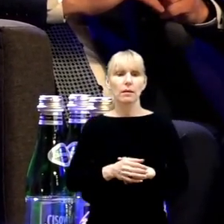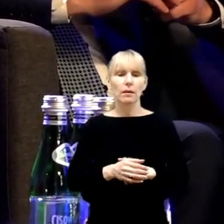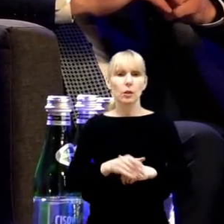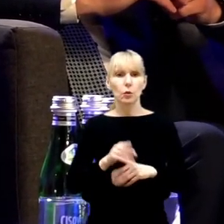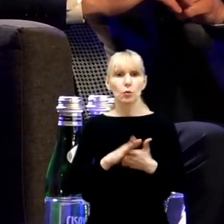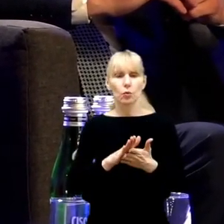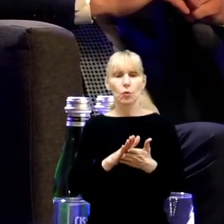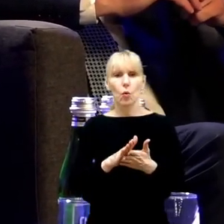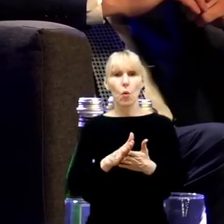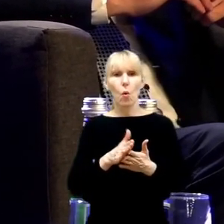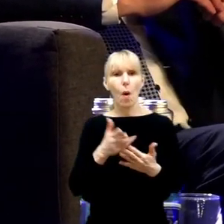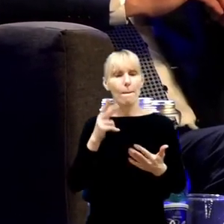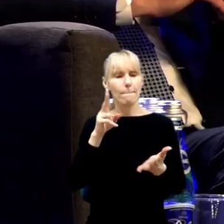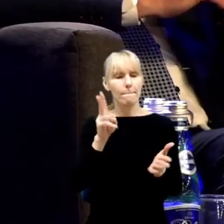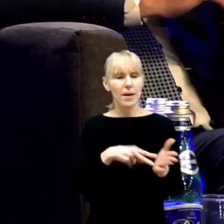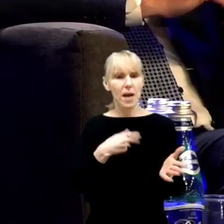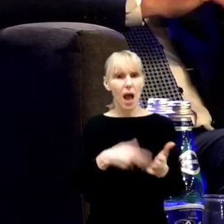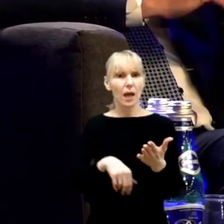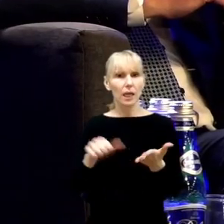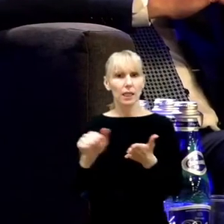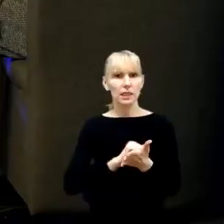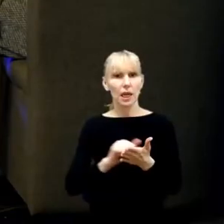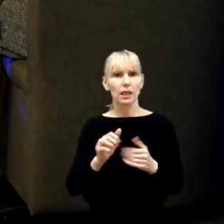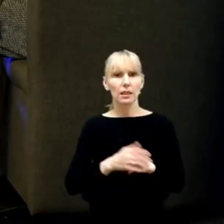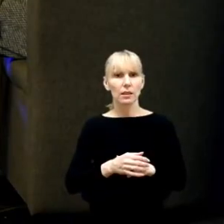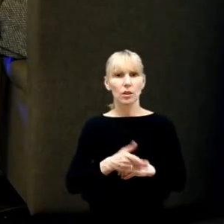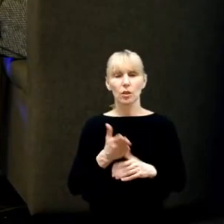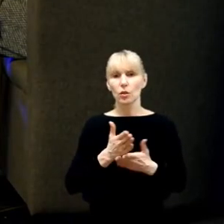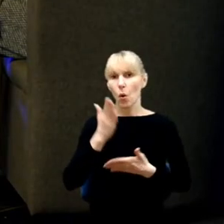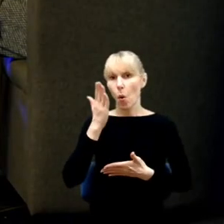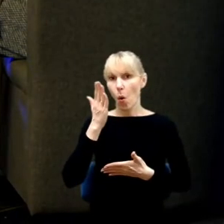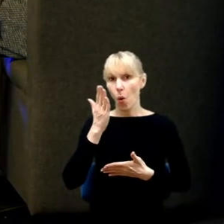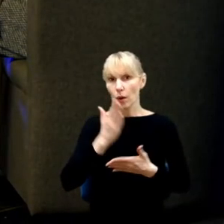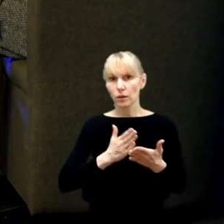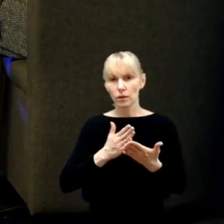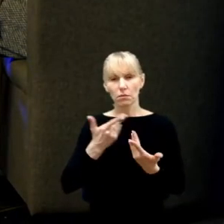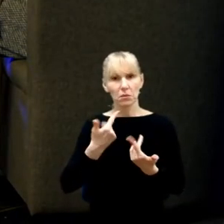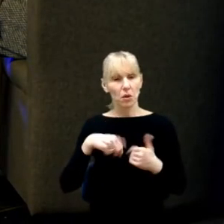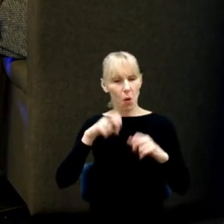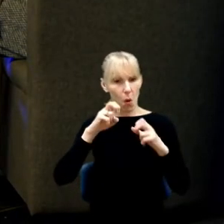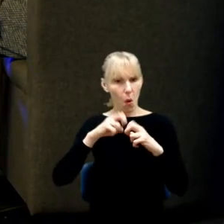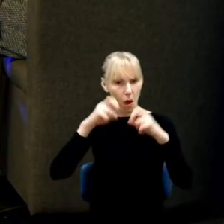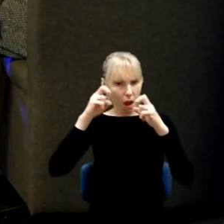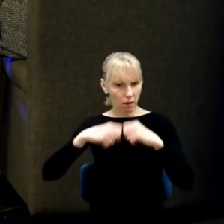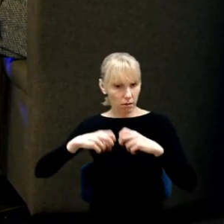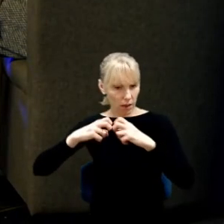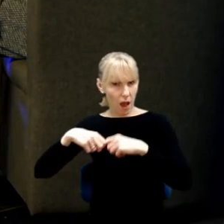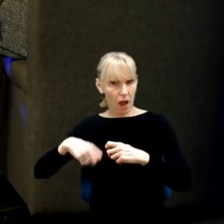Najczęściej to robimy częściowo poprzez własne analizy. Korzystamy też z raportów komercyjnych